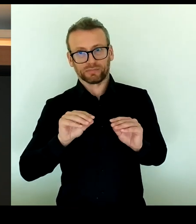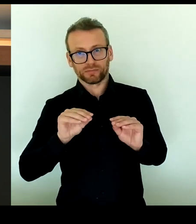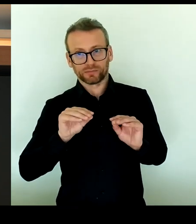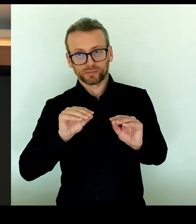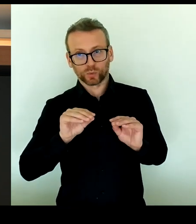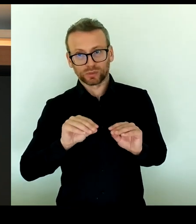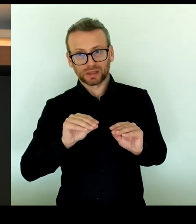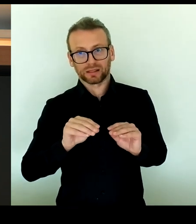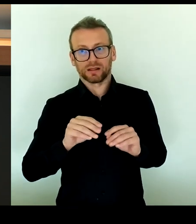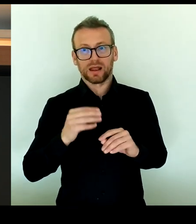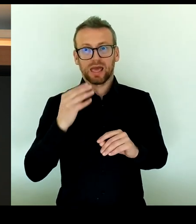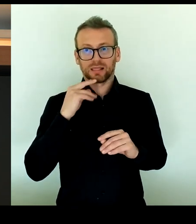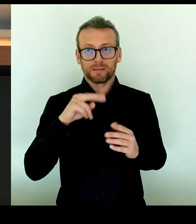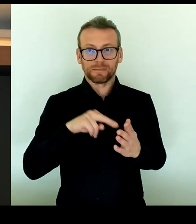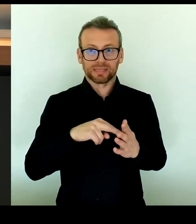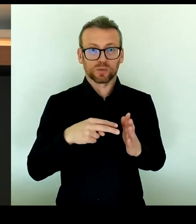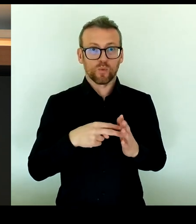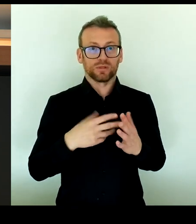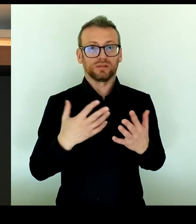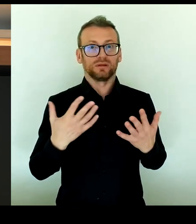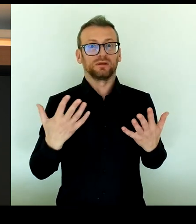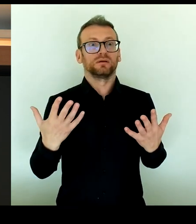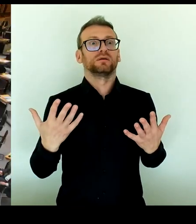Vielen Dank, für Ihre Aufmerksamkeit.(Beifall) (Rednerwechsel)